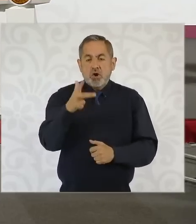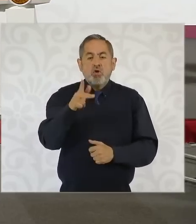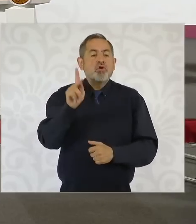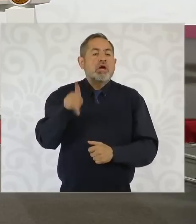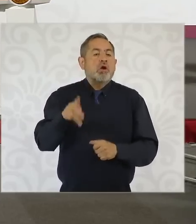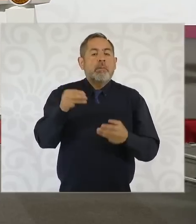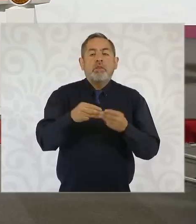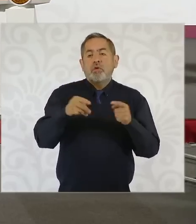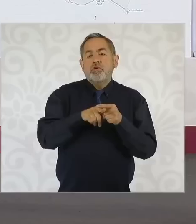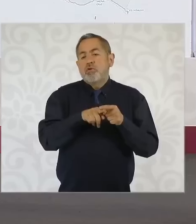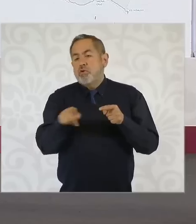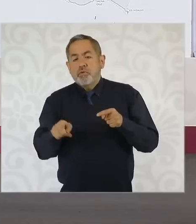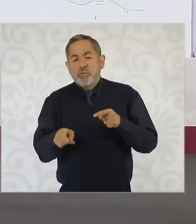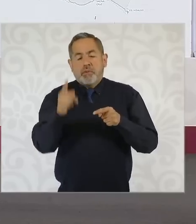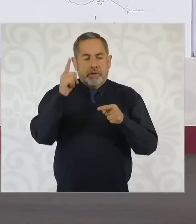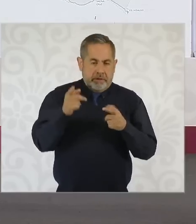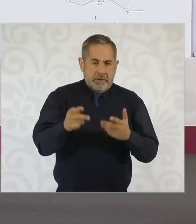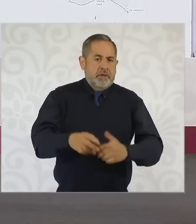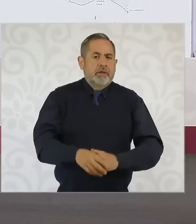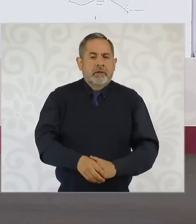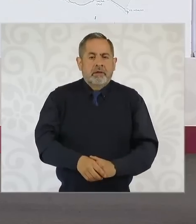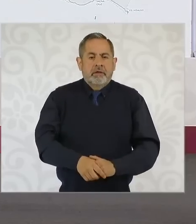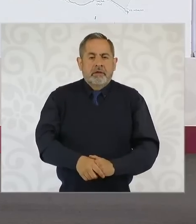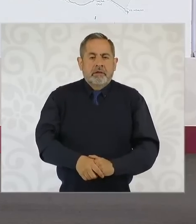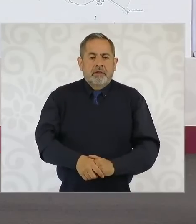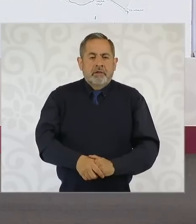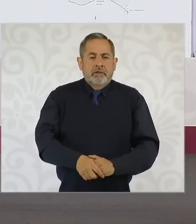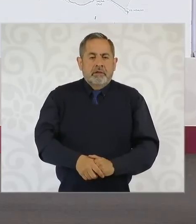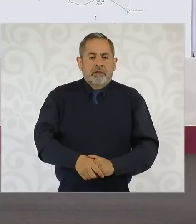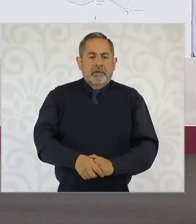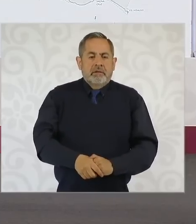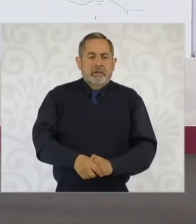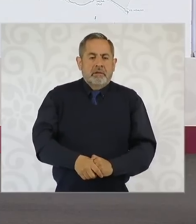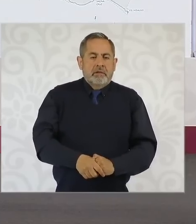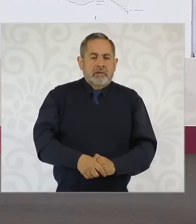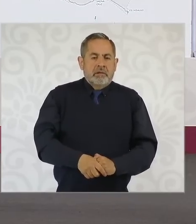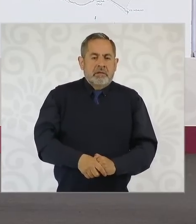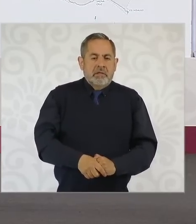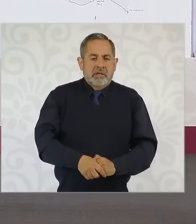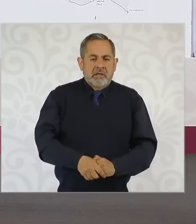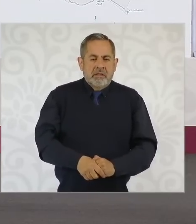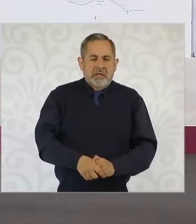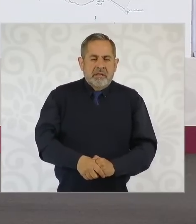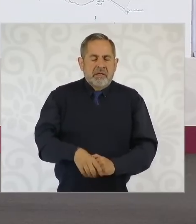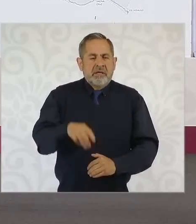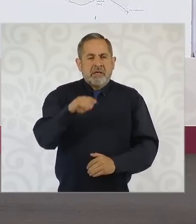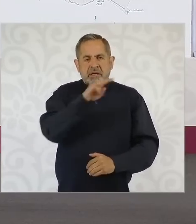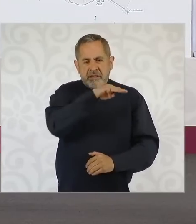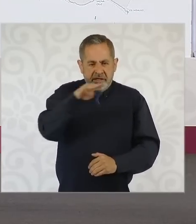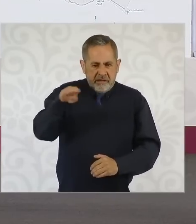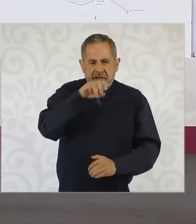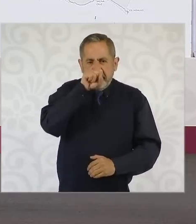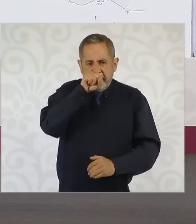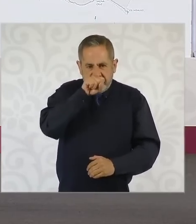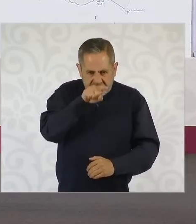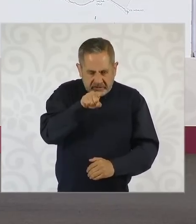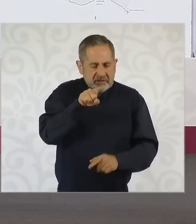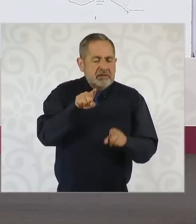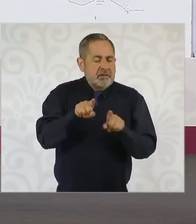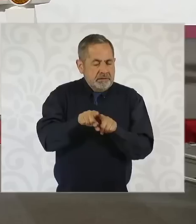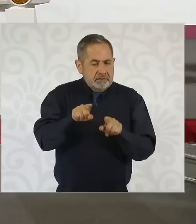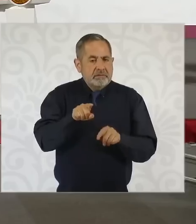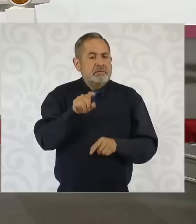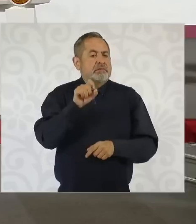y y esta inversión eh la siguiente en caso de Michoacán está también este tramo de Nueva Italia